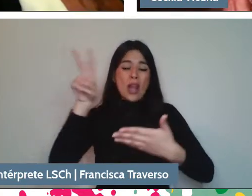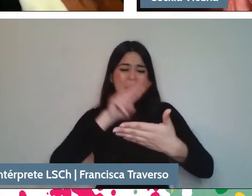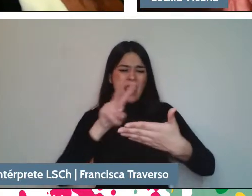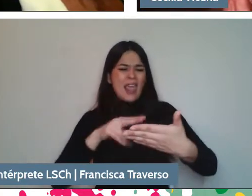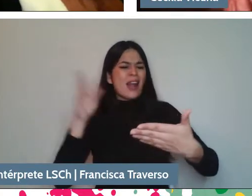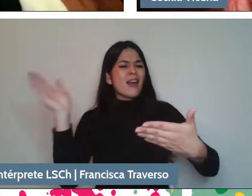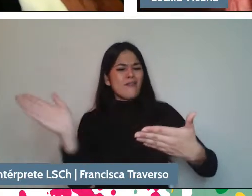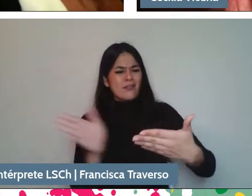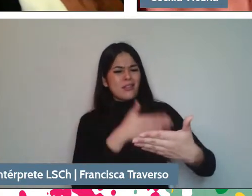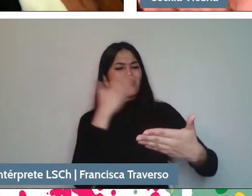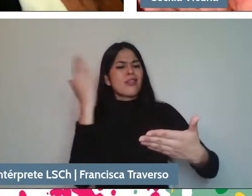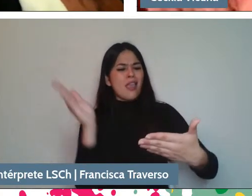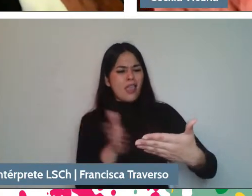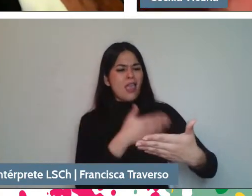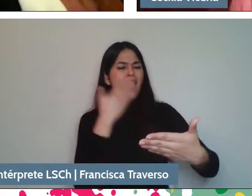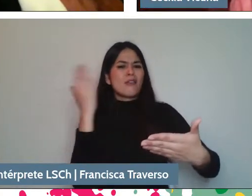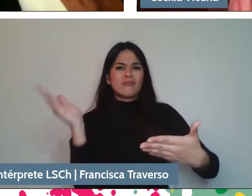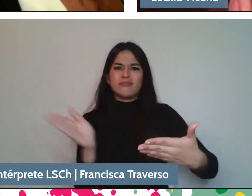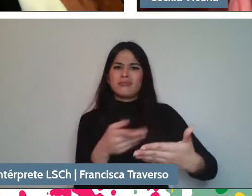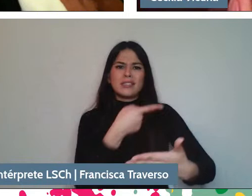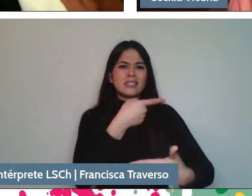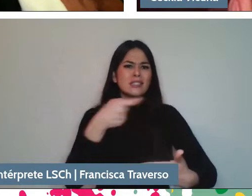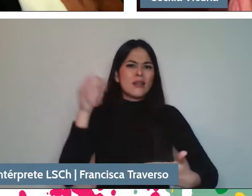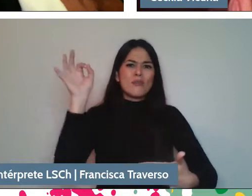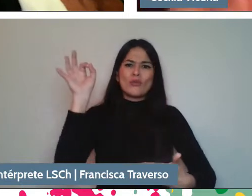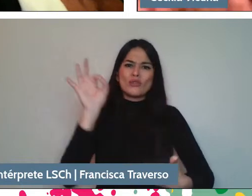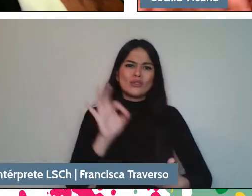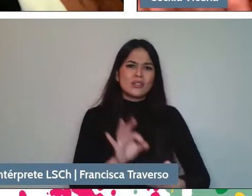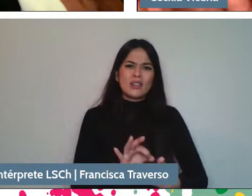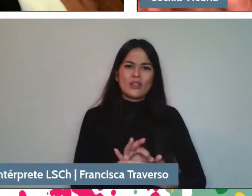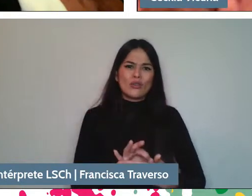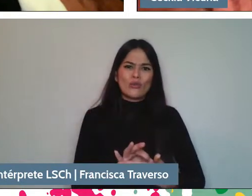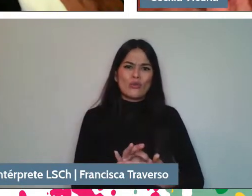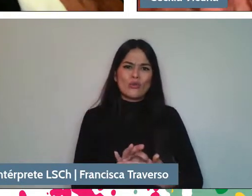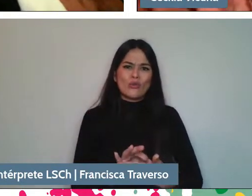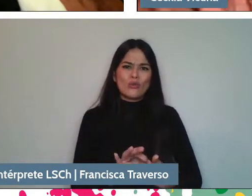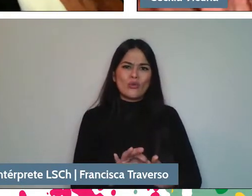y era una revista 100% latinoamericanista o El Corno Emplumado de México.